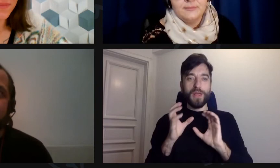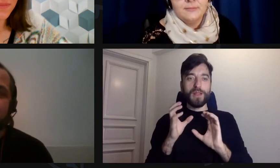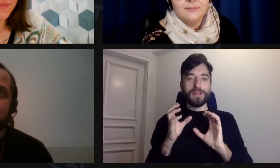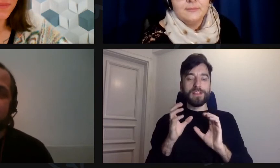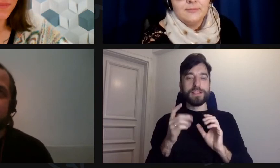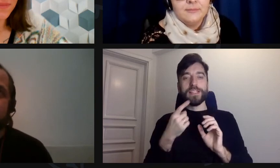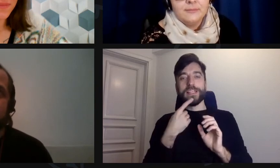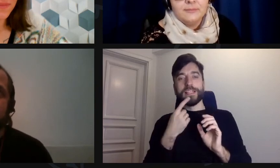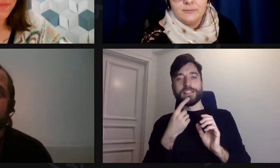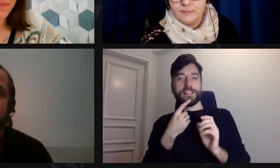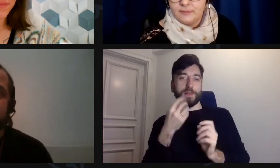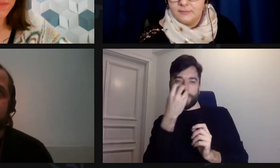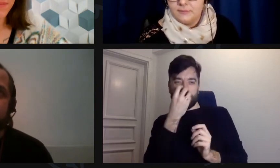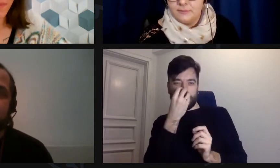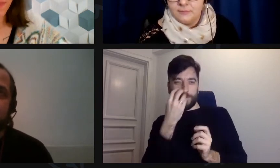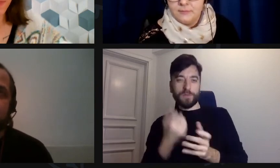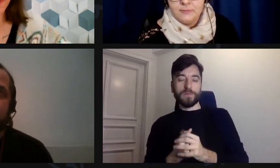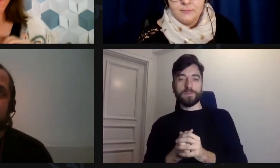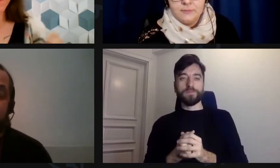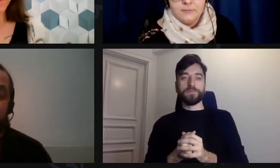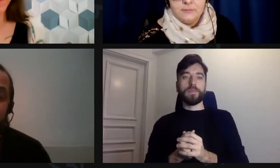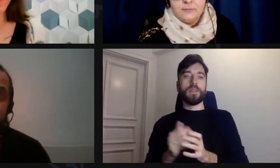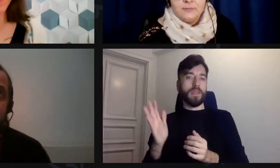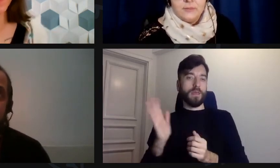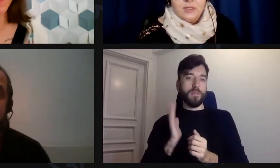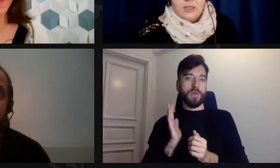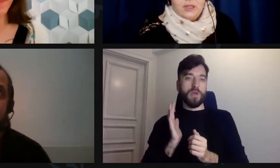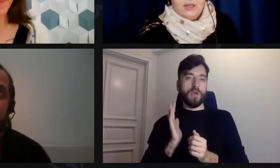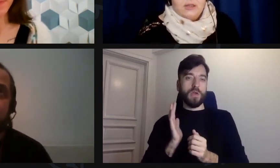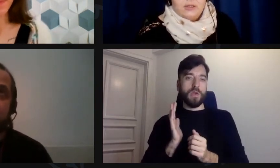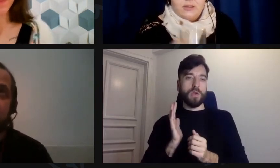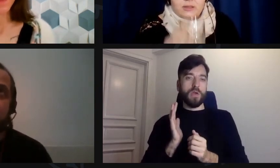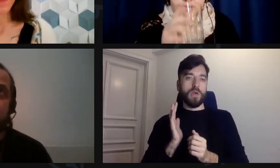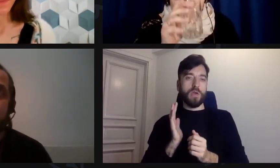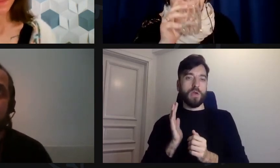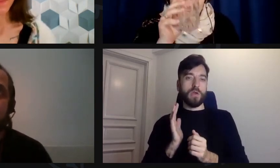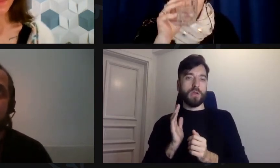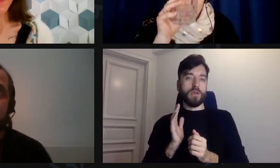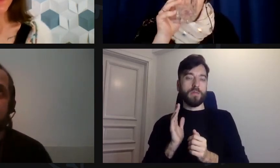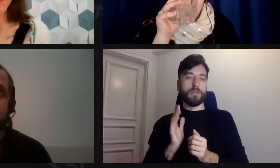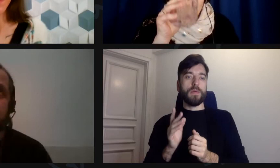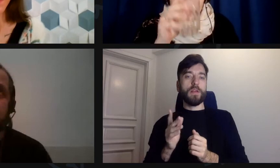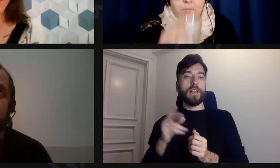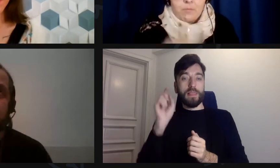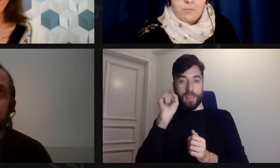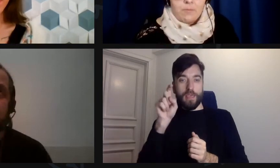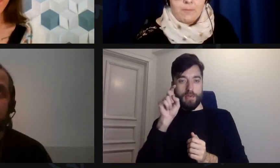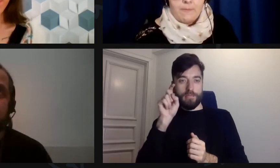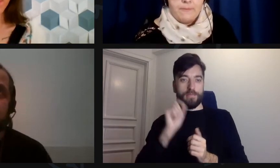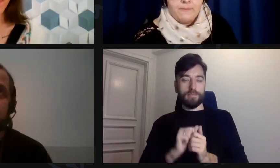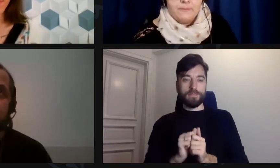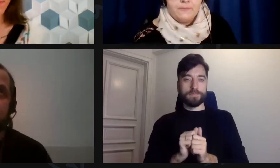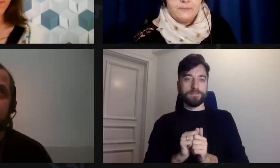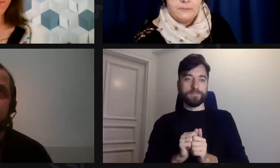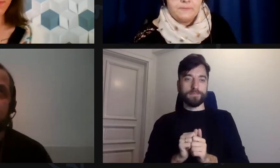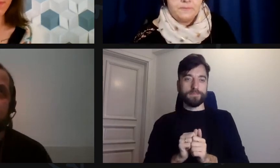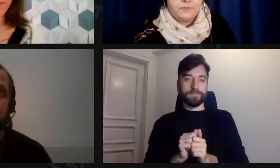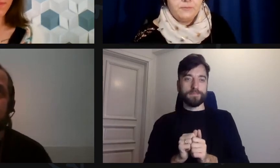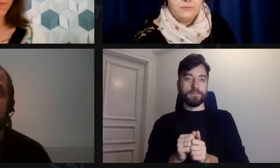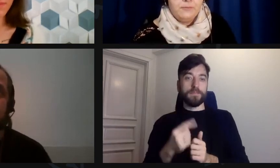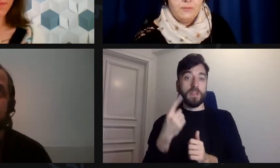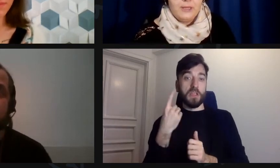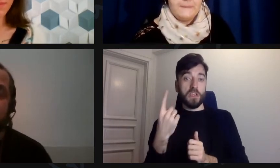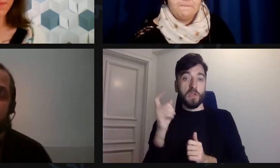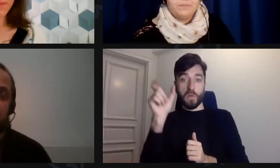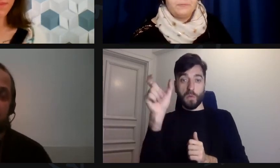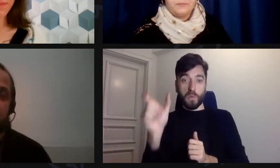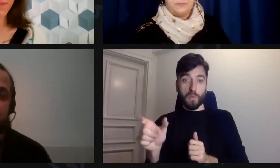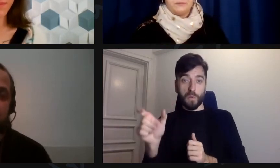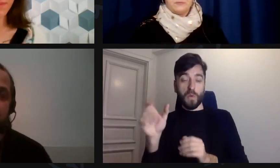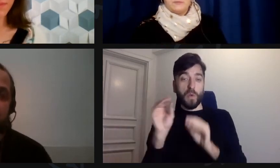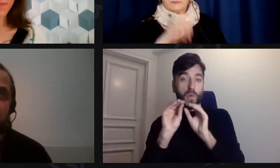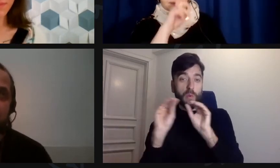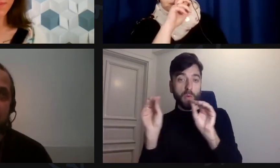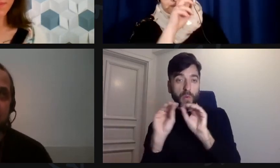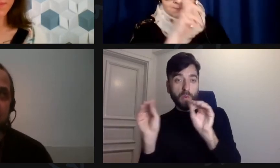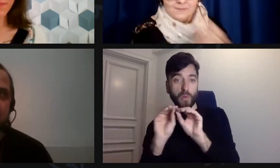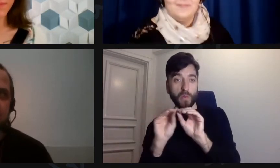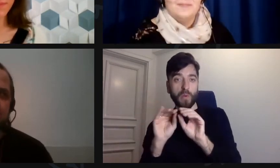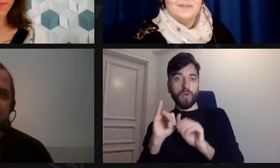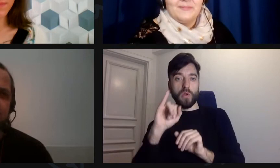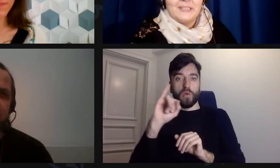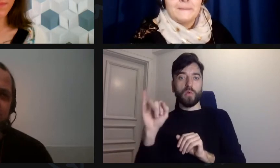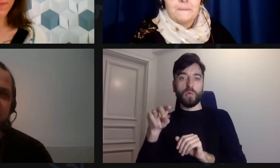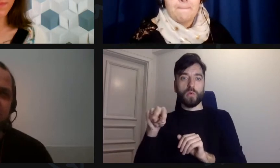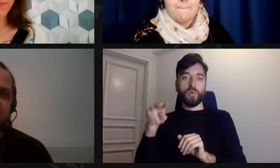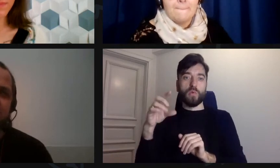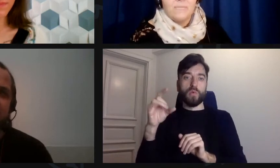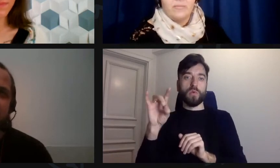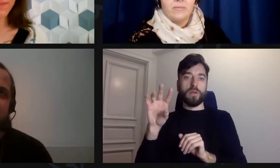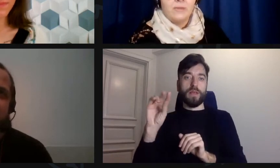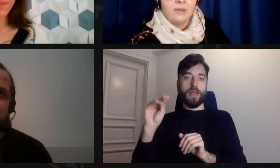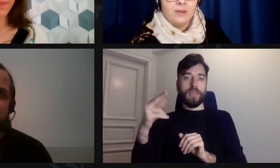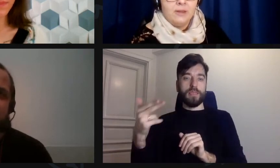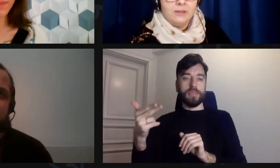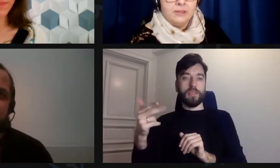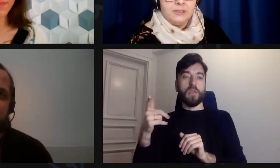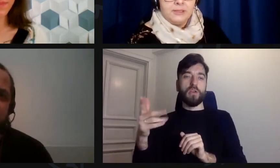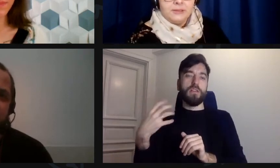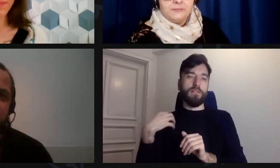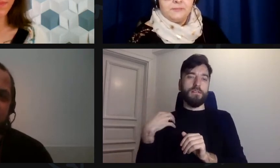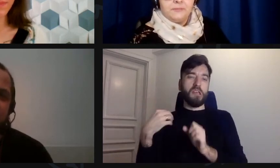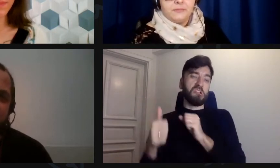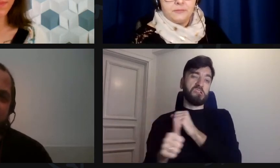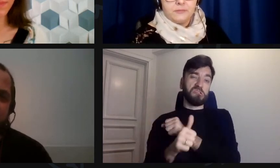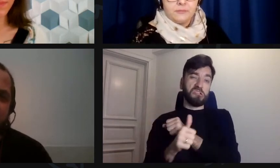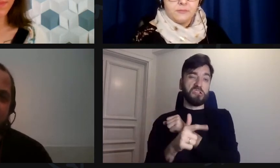Jak byłem w Niemczech jednym z prowadzącym zajęcia był Jurgen- 70 letni trener.